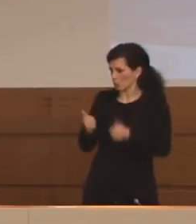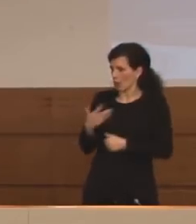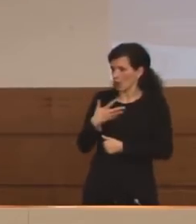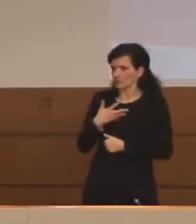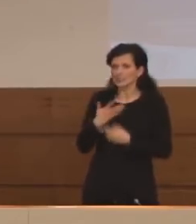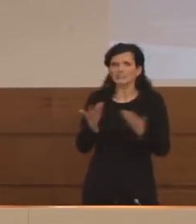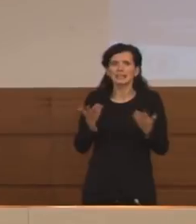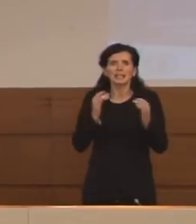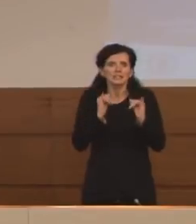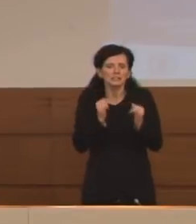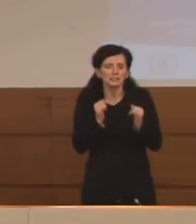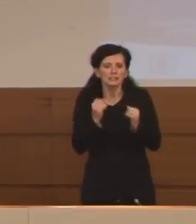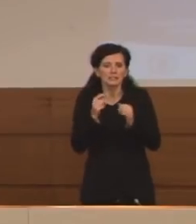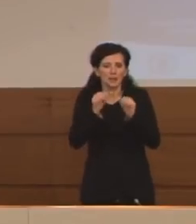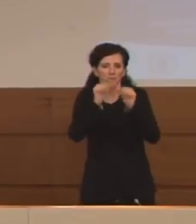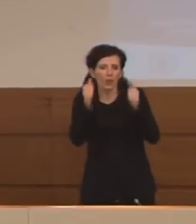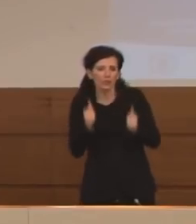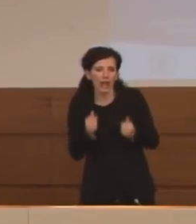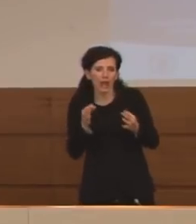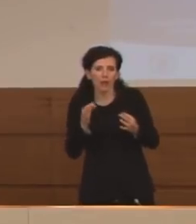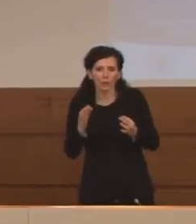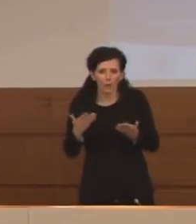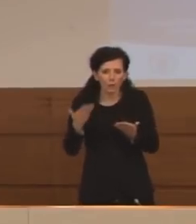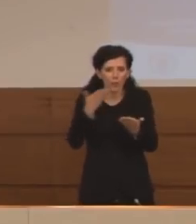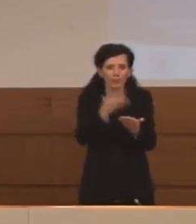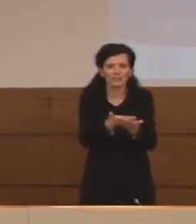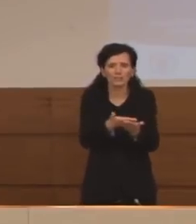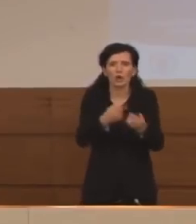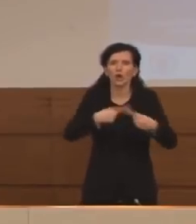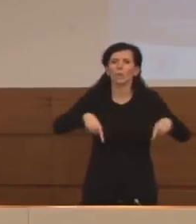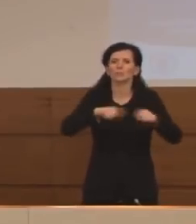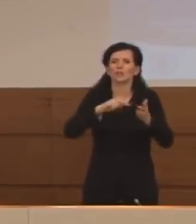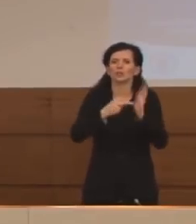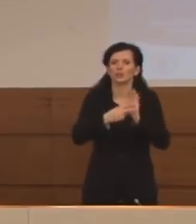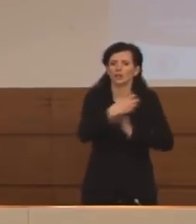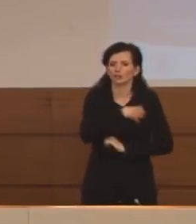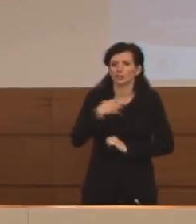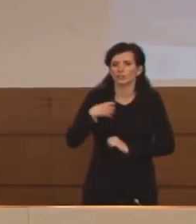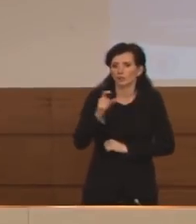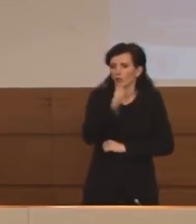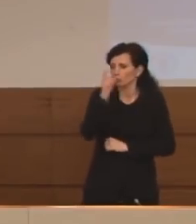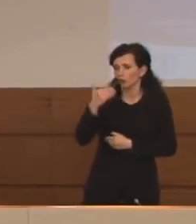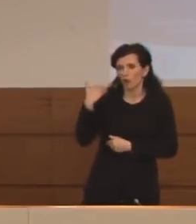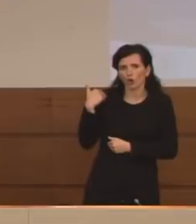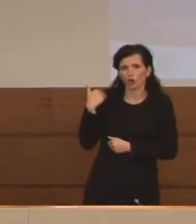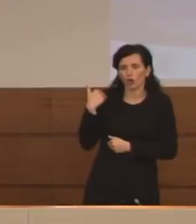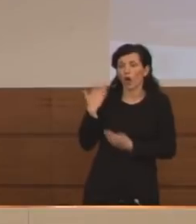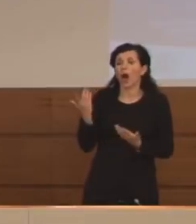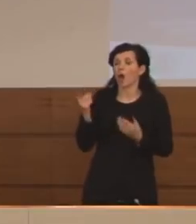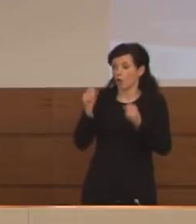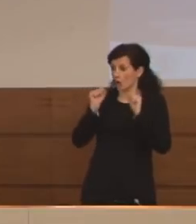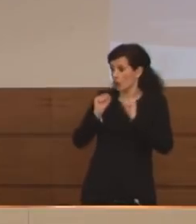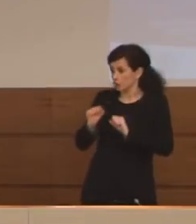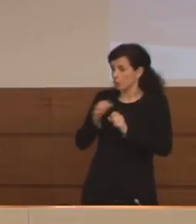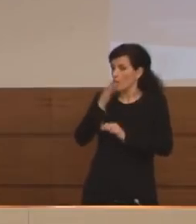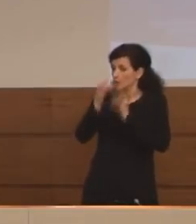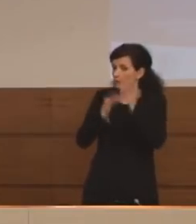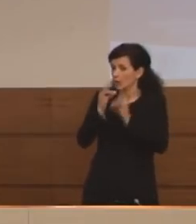E' stato presentato un modello in Comitato Tecnico Scientifico l'altro giorno, mi scusi eh? Non riesco a capire. Allore lo potreste spiegare anche a noi gentilmente?